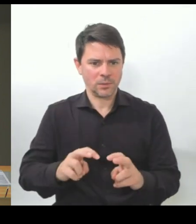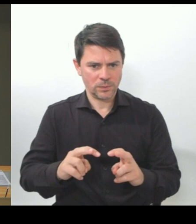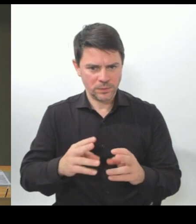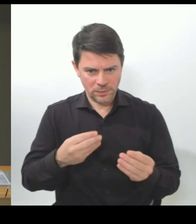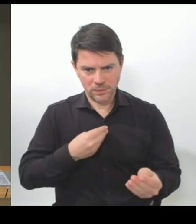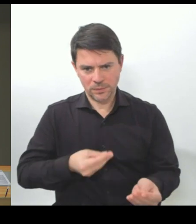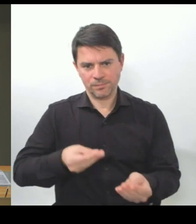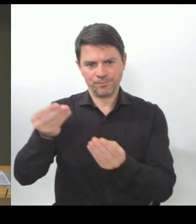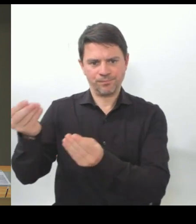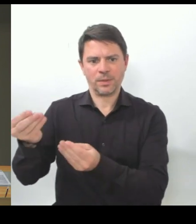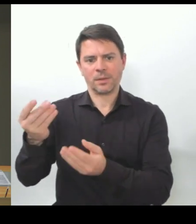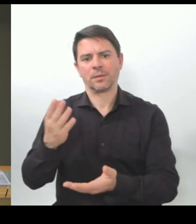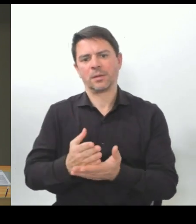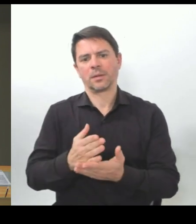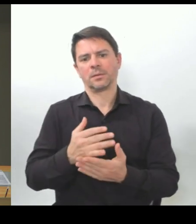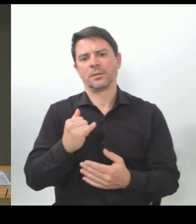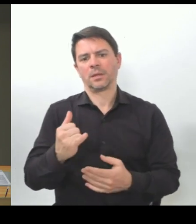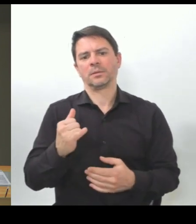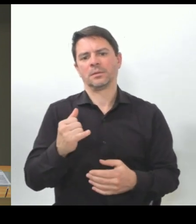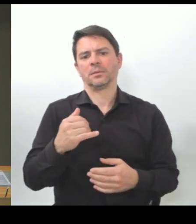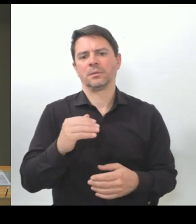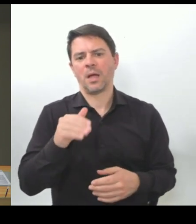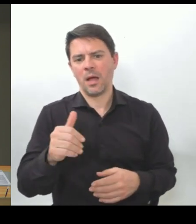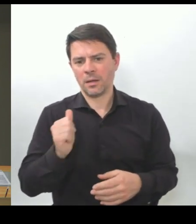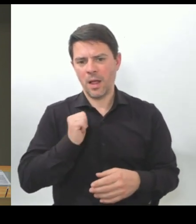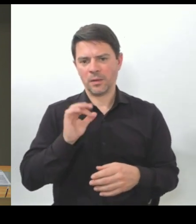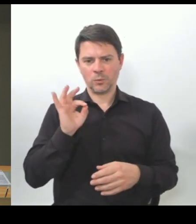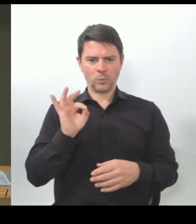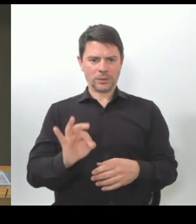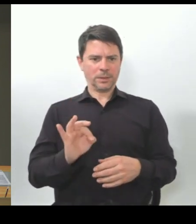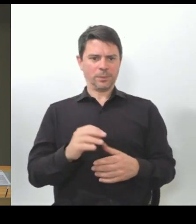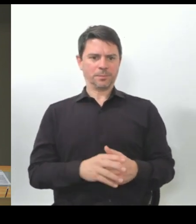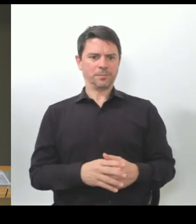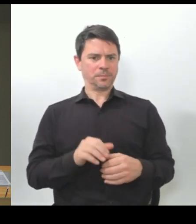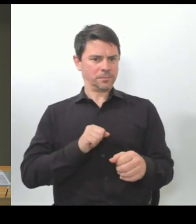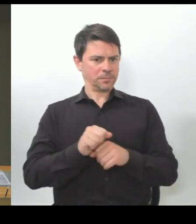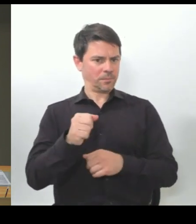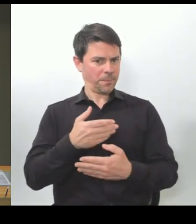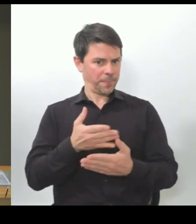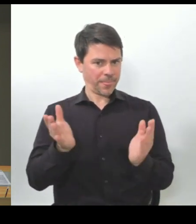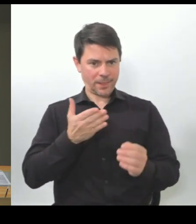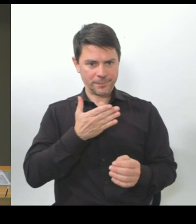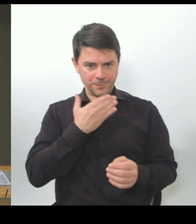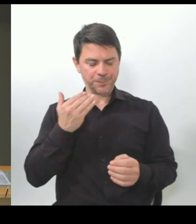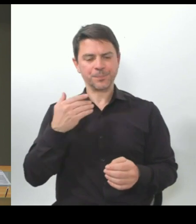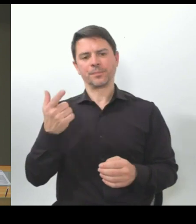Eine Beratung ist nicht vorgesehen, habe die Gesetzesvorlage vorab an den Hauptausschuss überwiesen und dafür zu